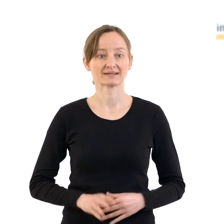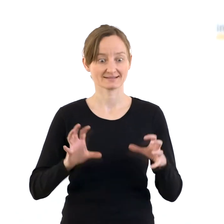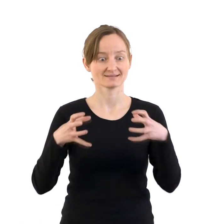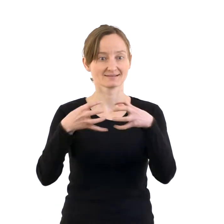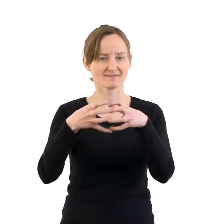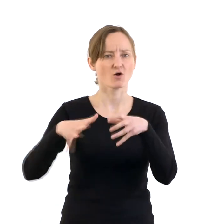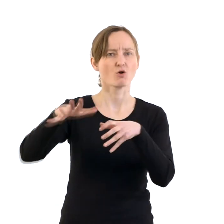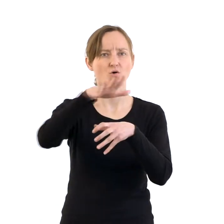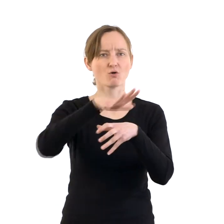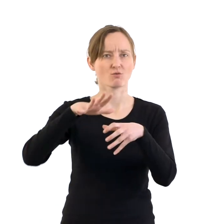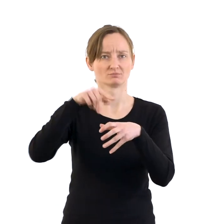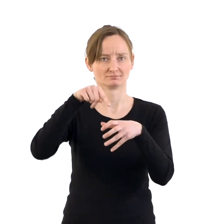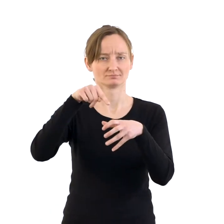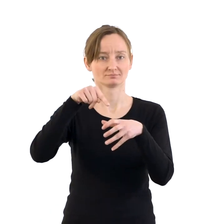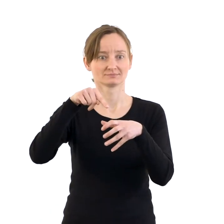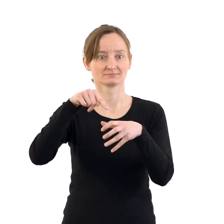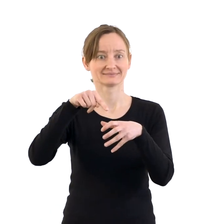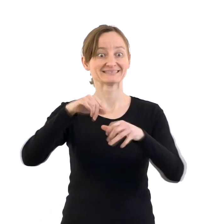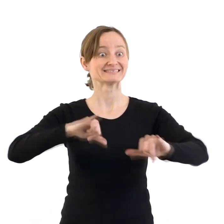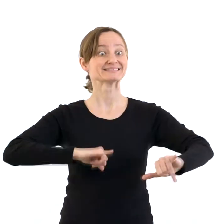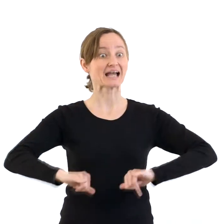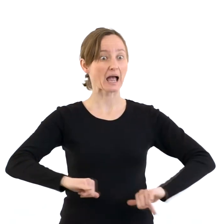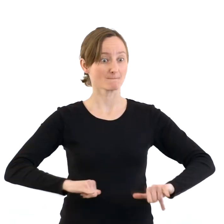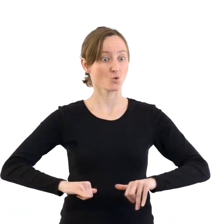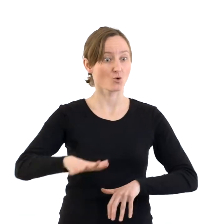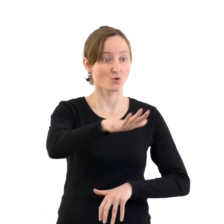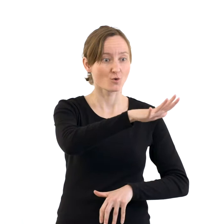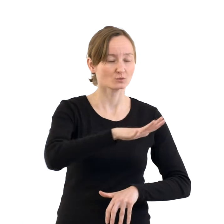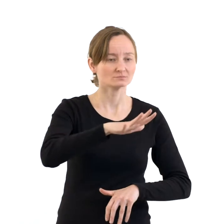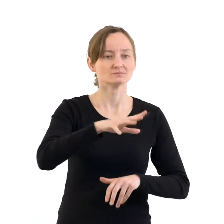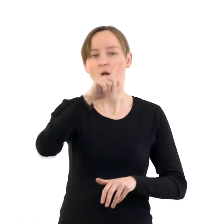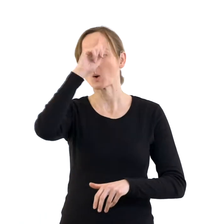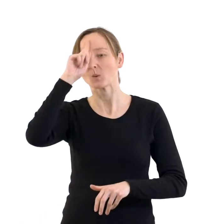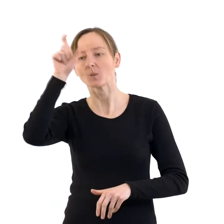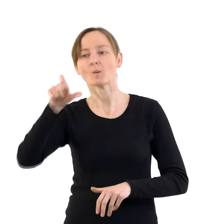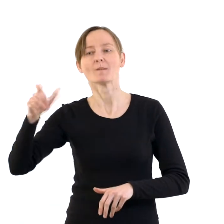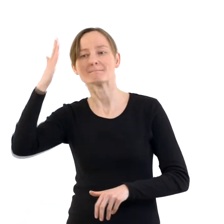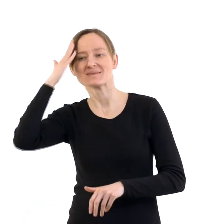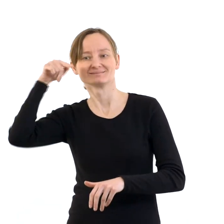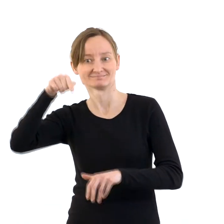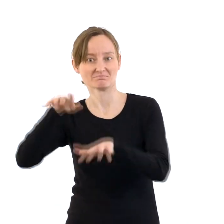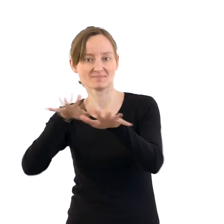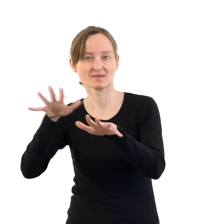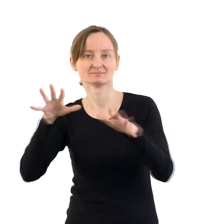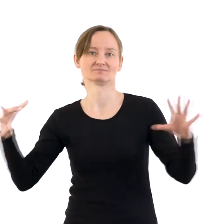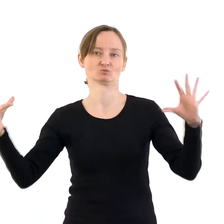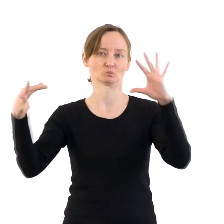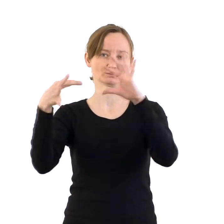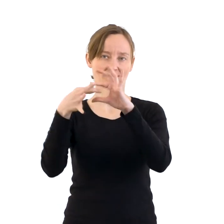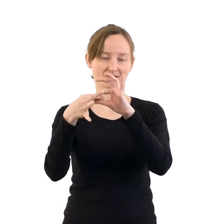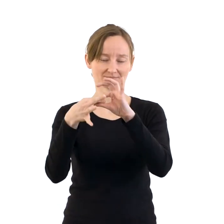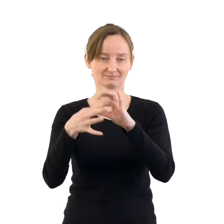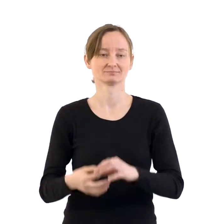Inicjatywa lokalna jest to forma współpracy samorządu lokalnego z mieszkańcami,